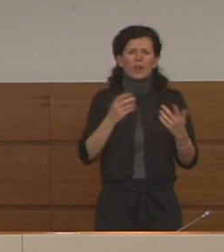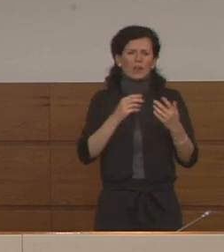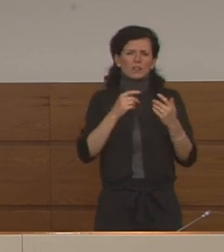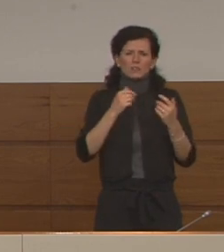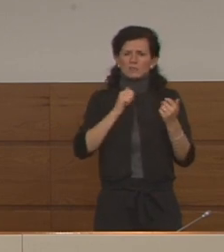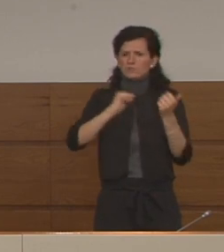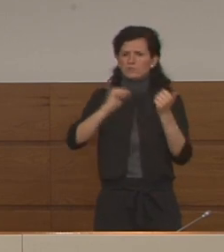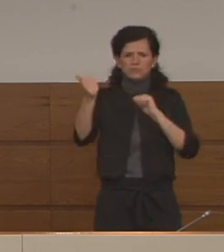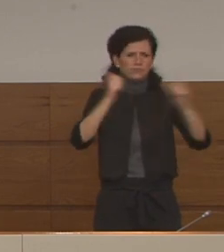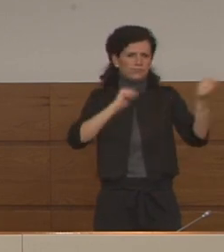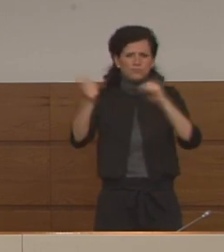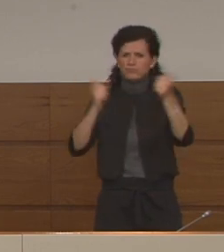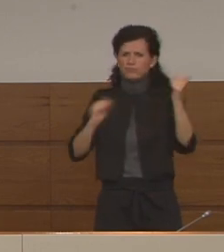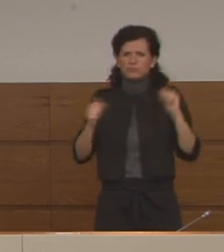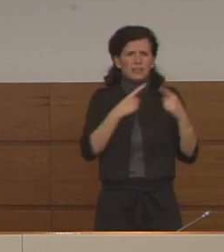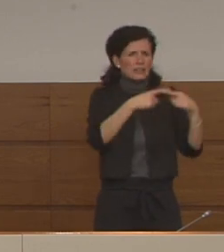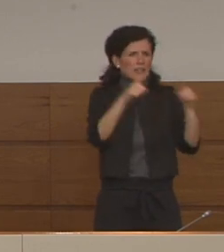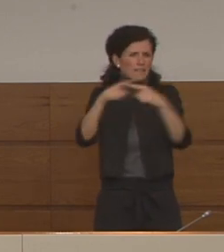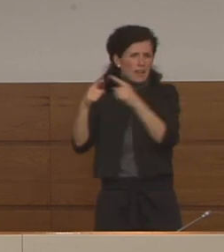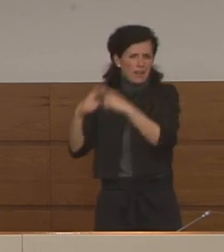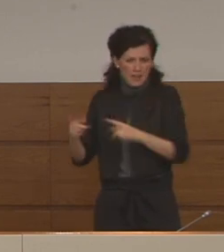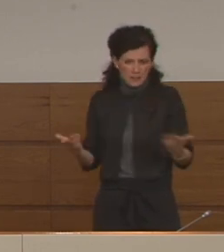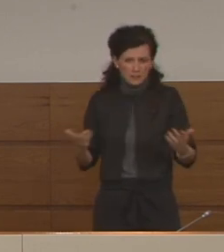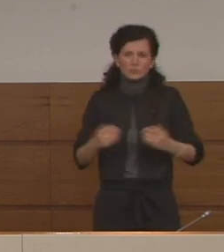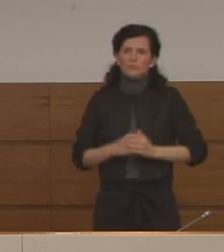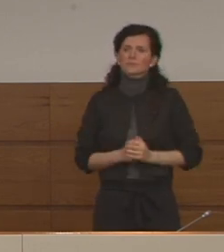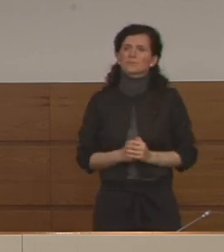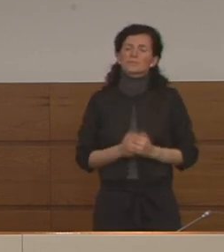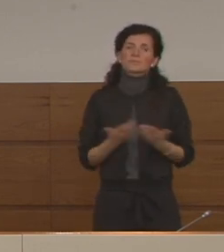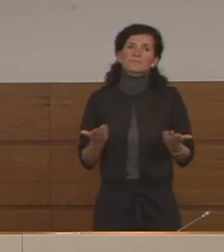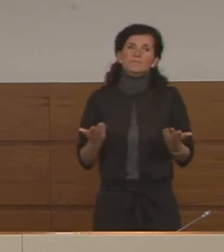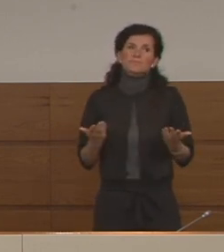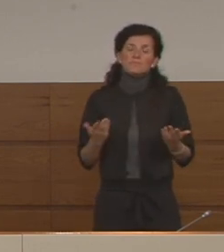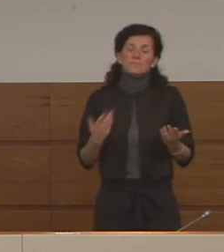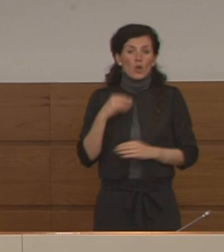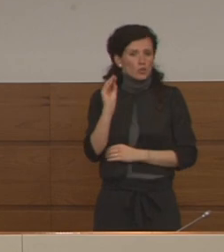Allora la domanda è questa: a volte abbiamo anche fatto alcuni